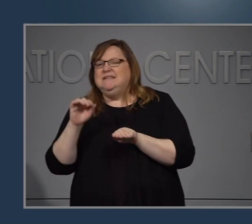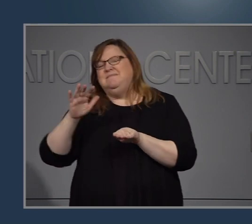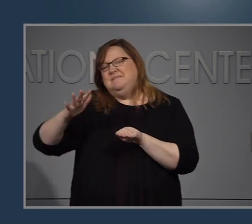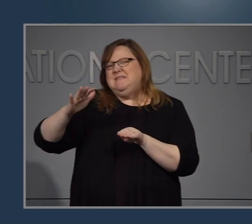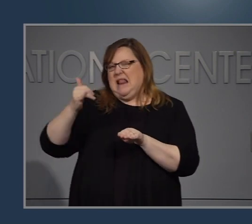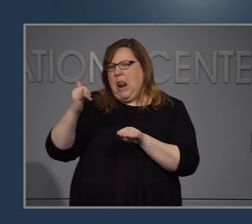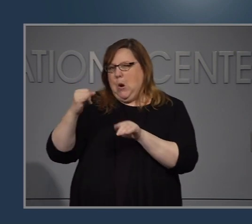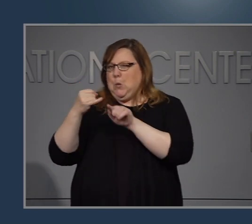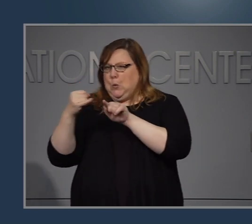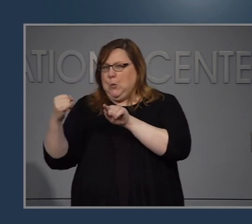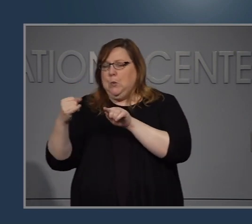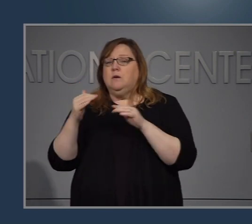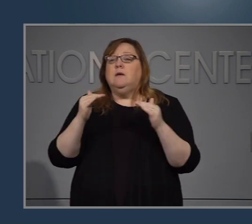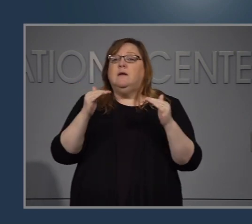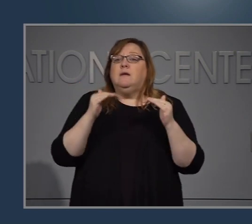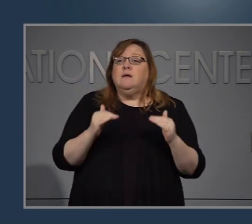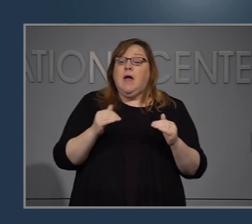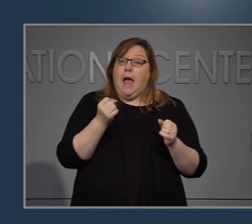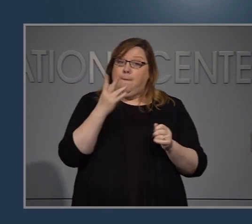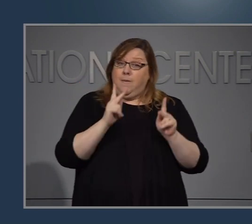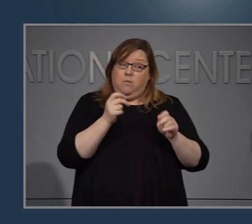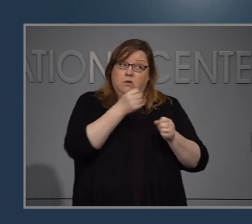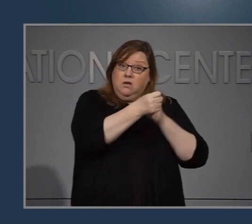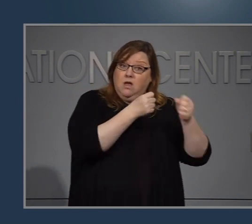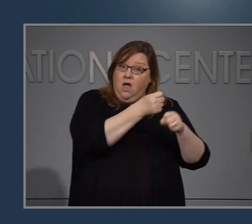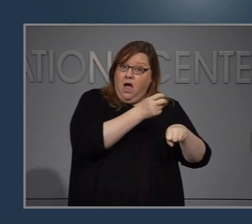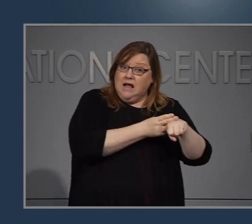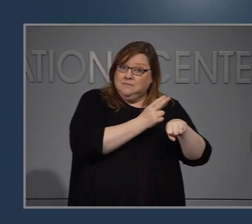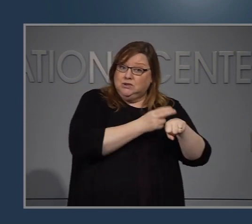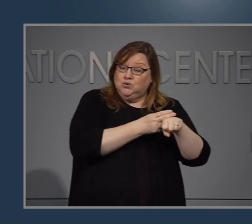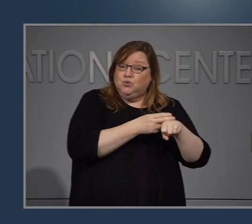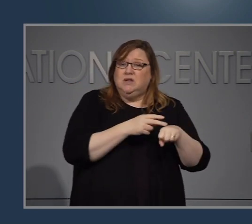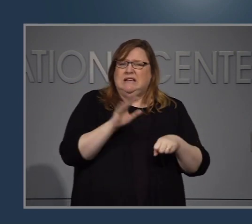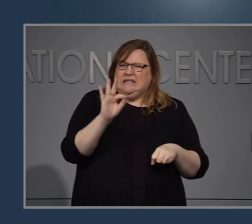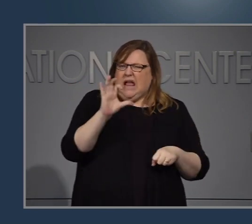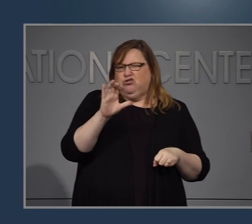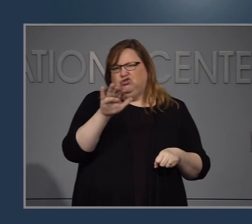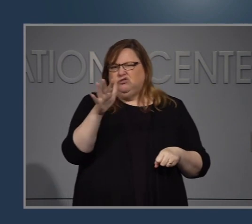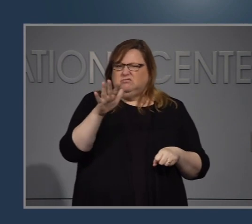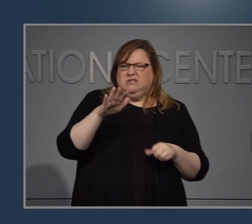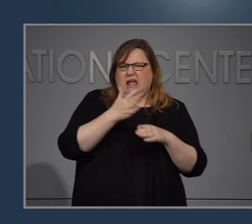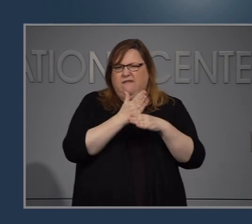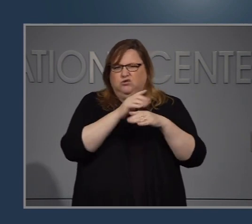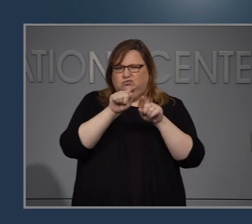pero también la calificaciones línea amarilla, también rastreamos nuestras capacidades